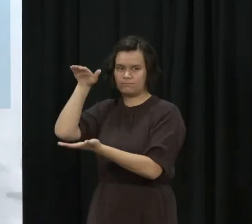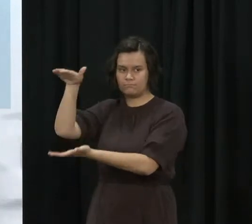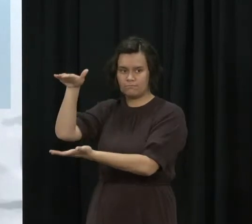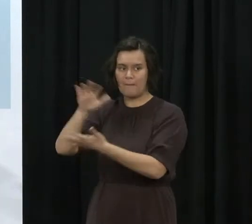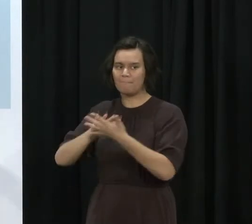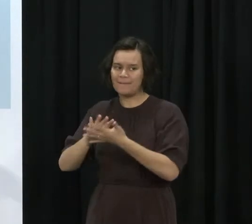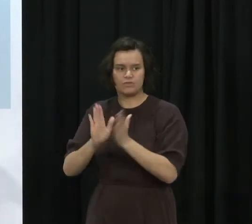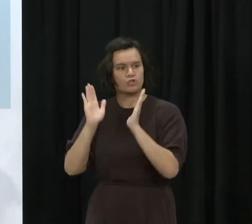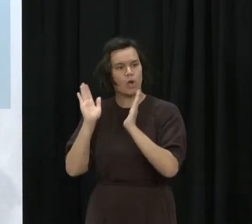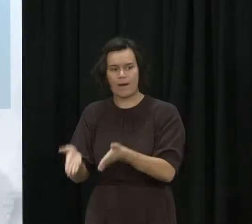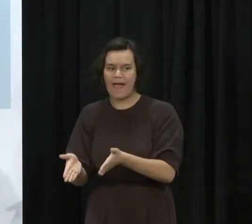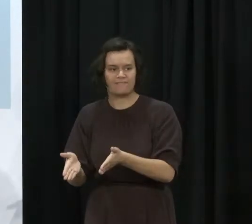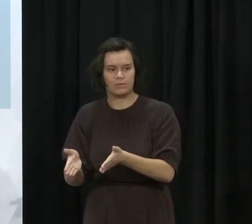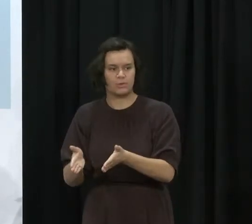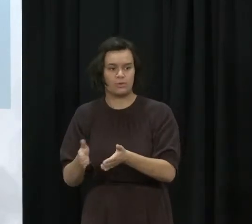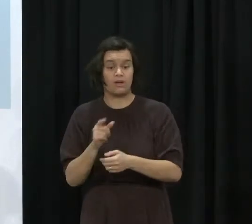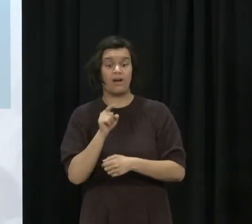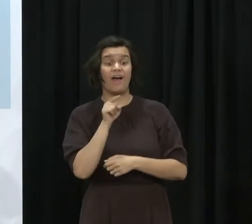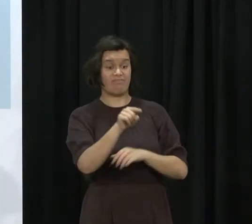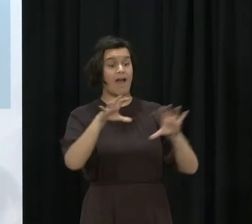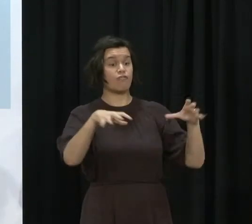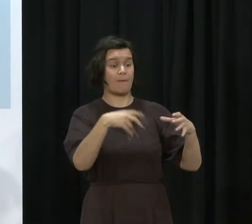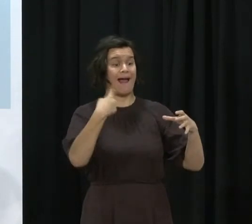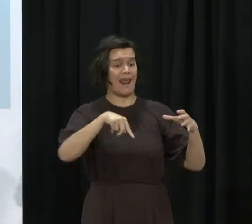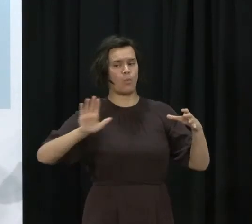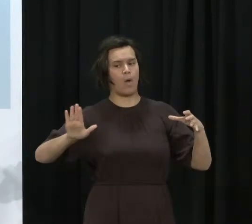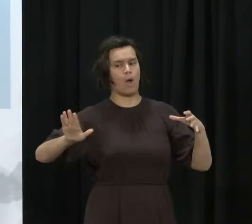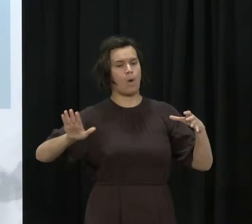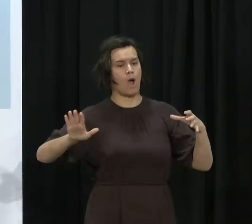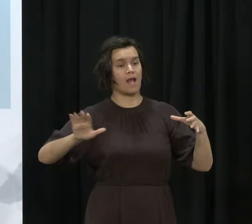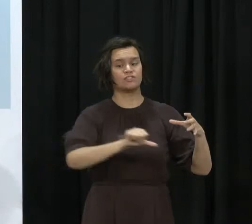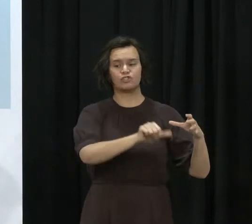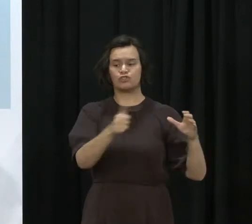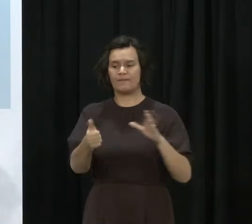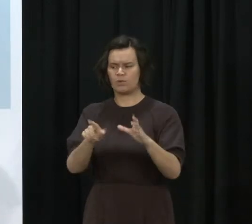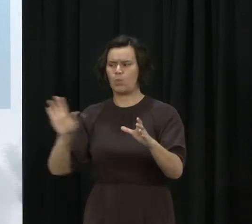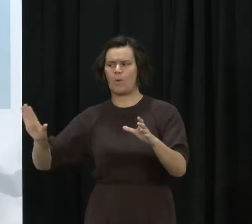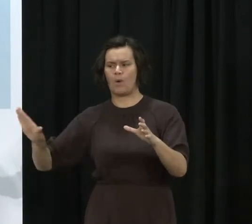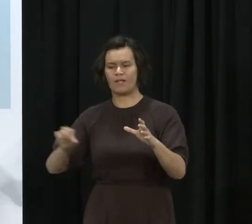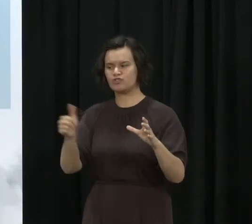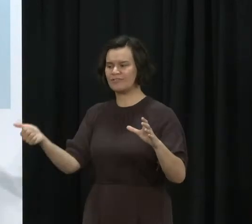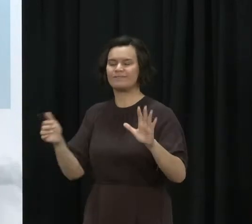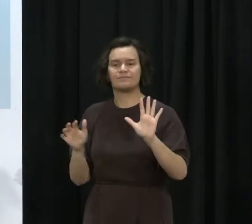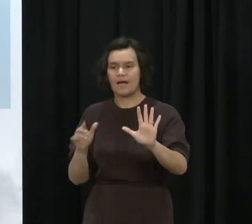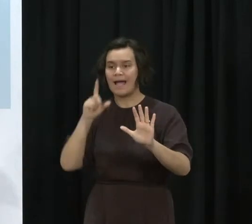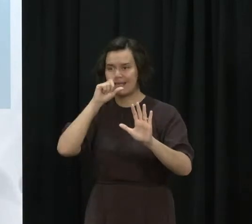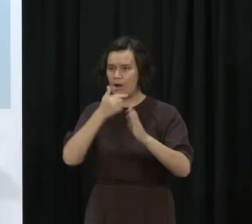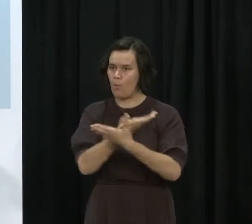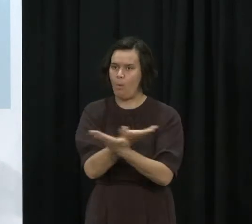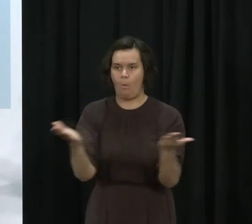with the five to 11-year-old vaccines that we e kore e whai